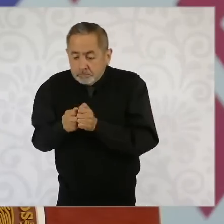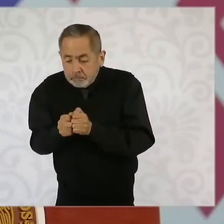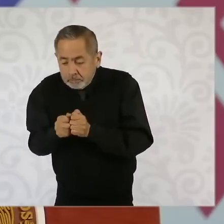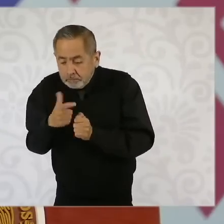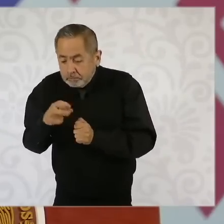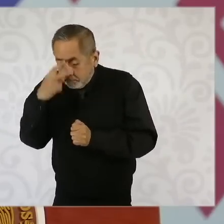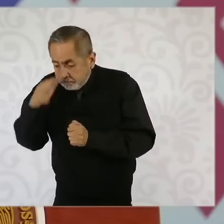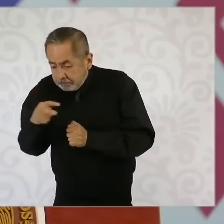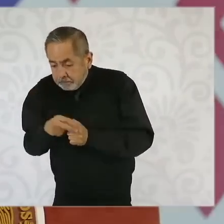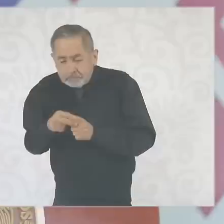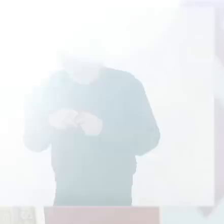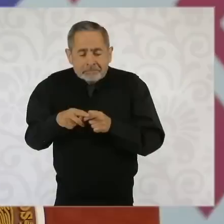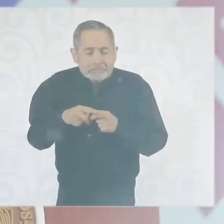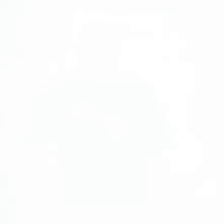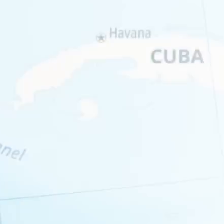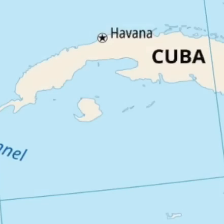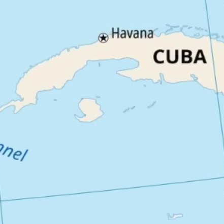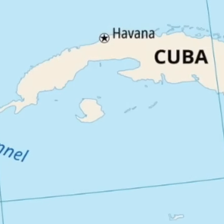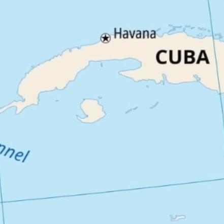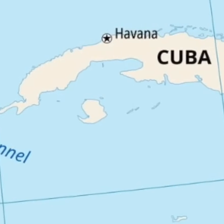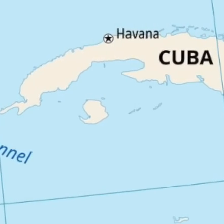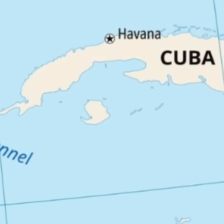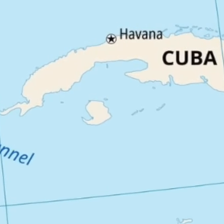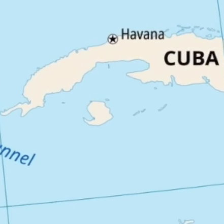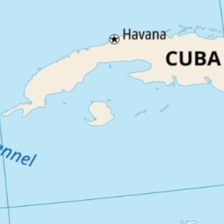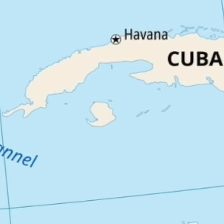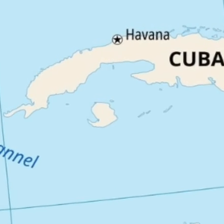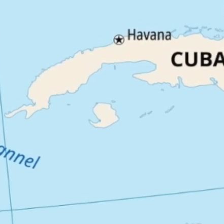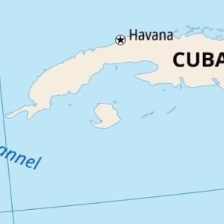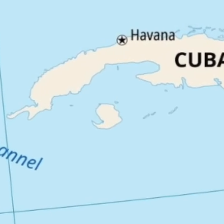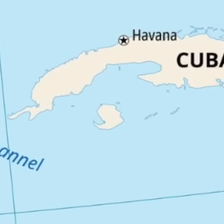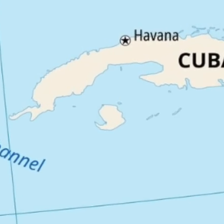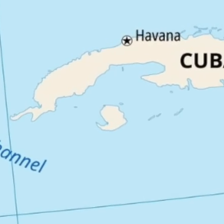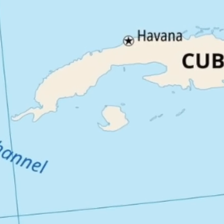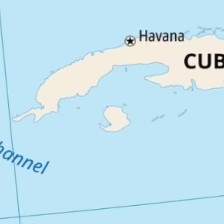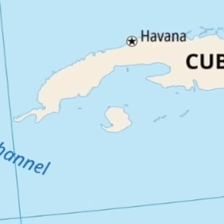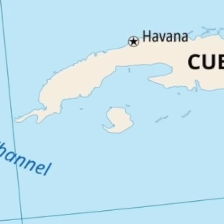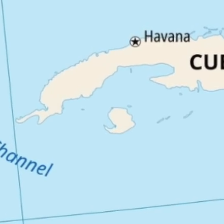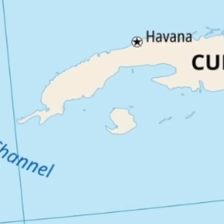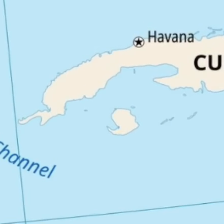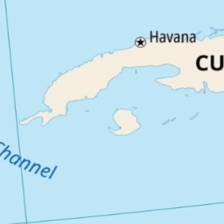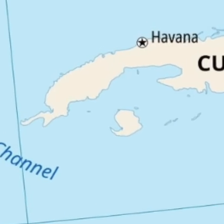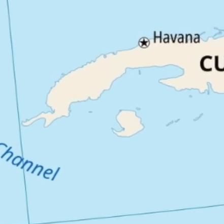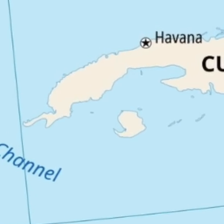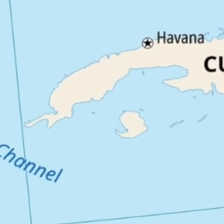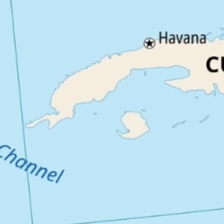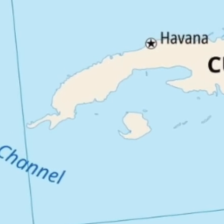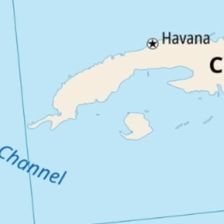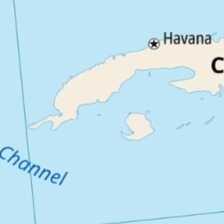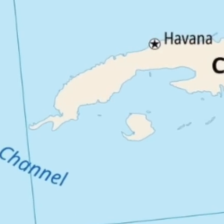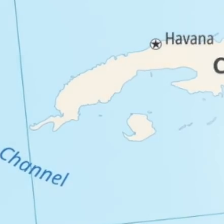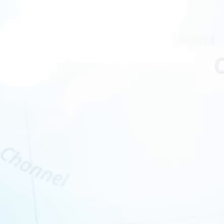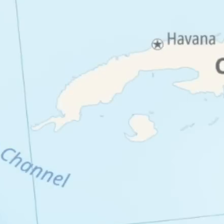por su insistencia de renombrar en su plataforma Maps el golfo de México como Golfo de América la